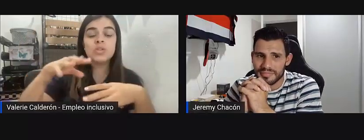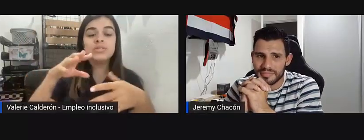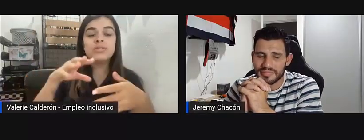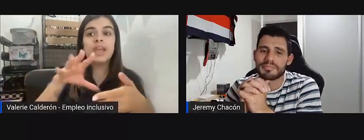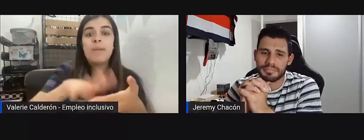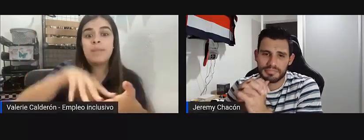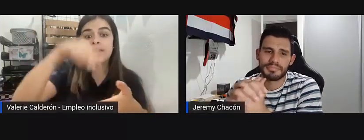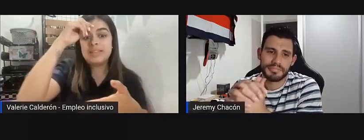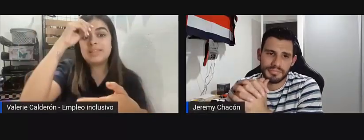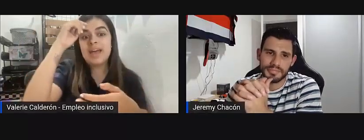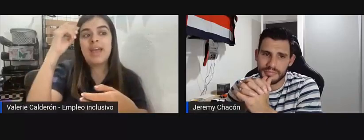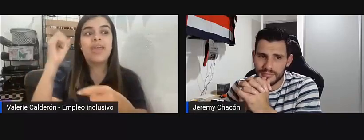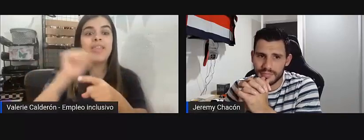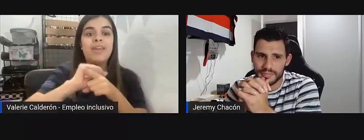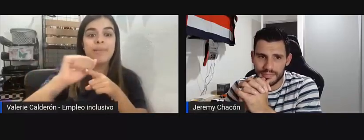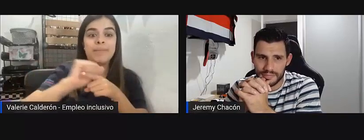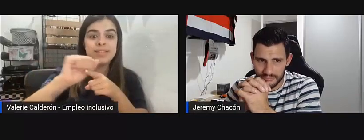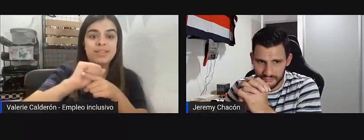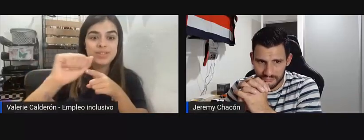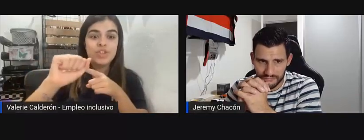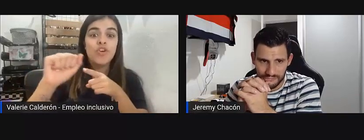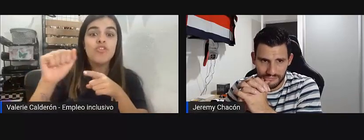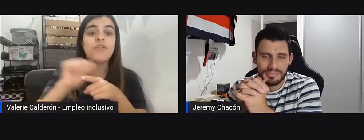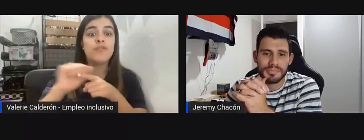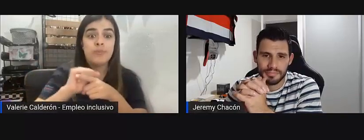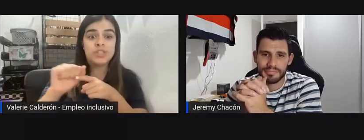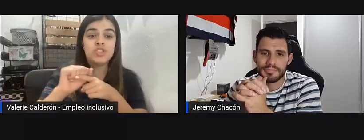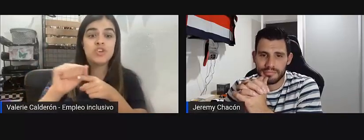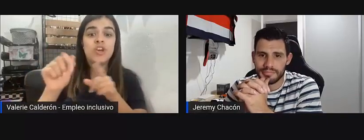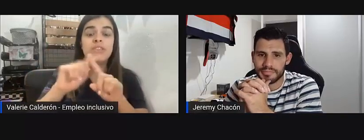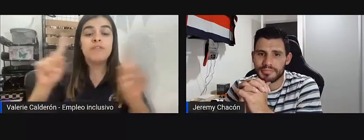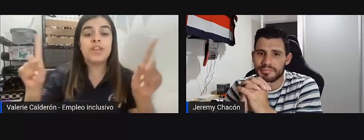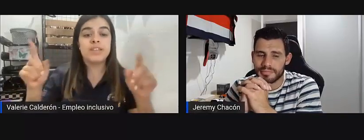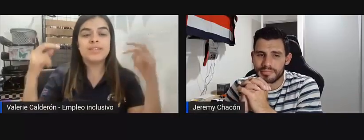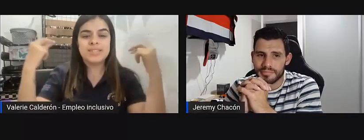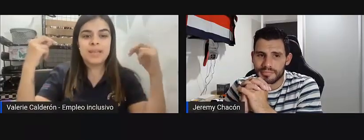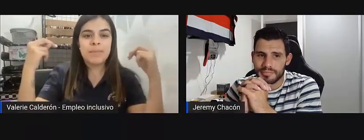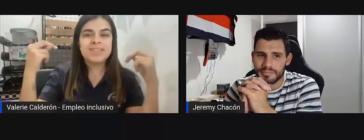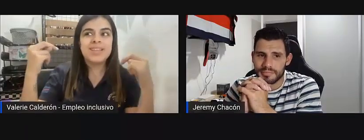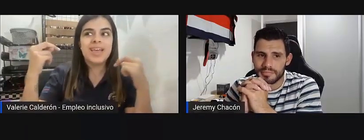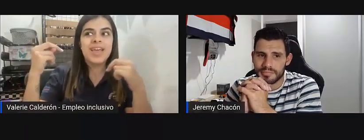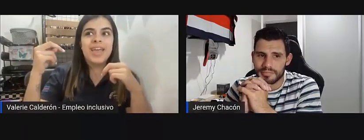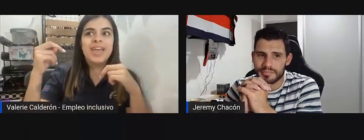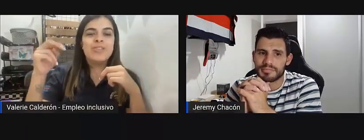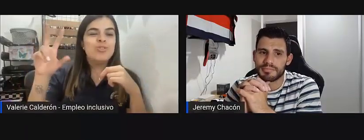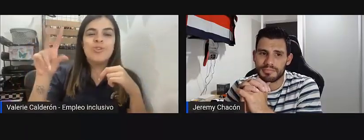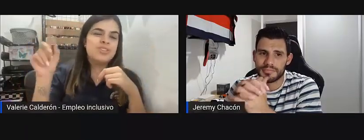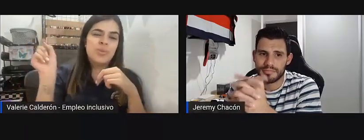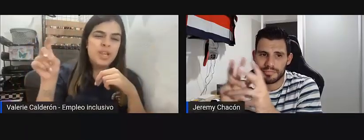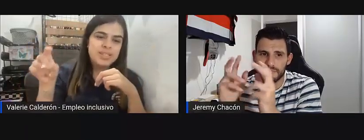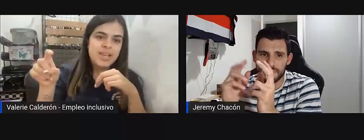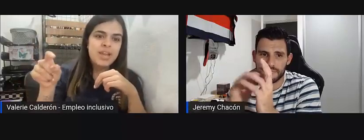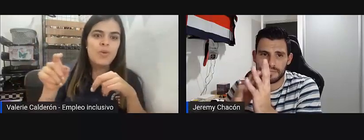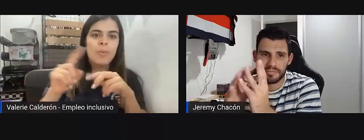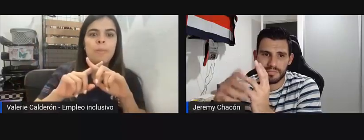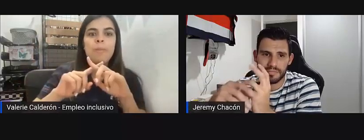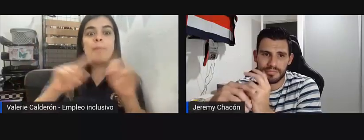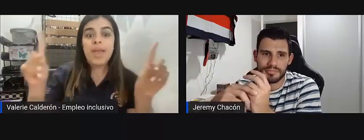de aprendizaje de capacitación de formación en diferentes temas no es como necesario pero